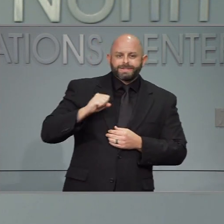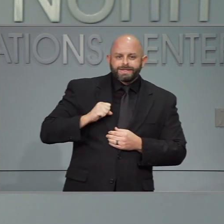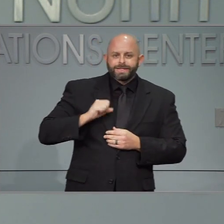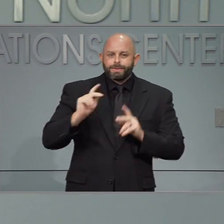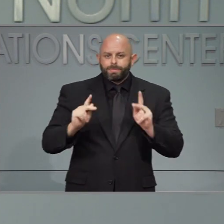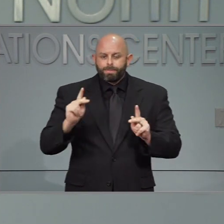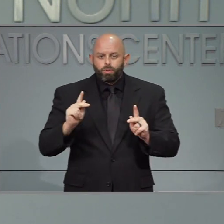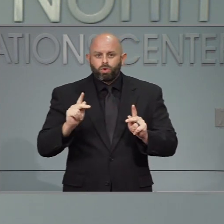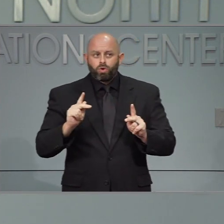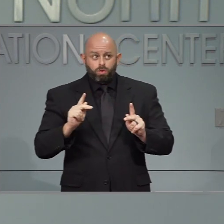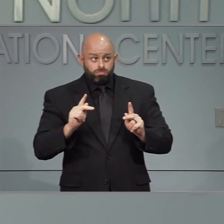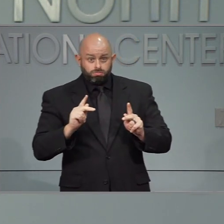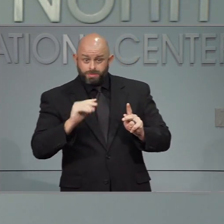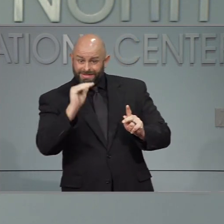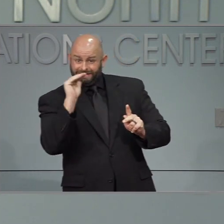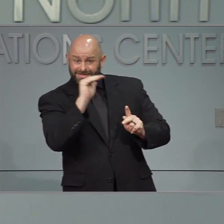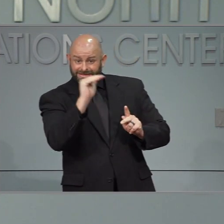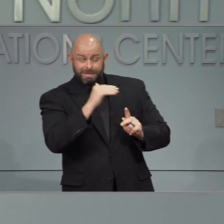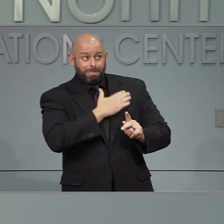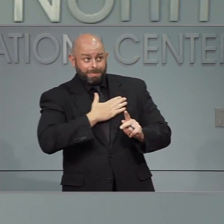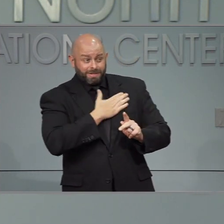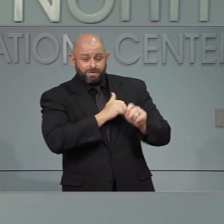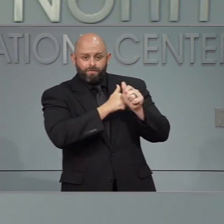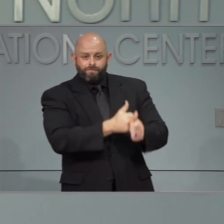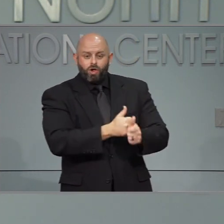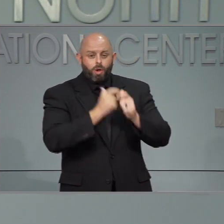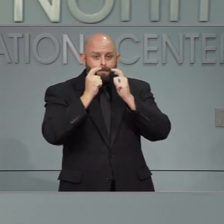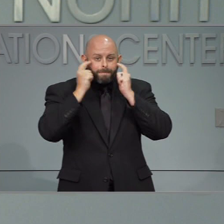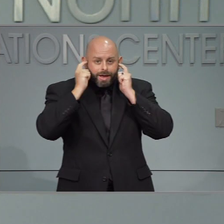o las del vicepresidente y ten en cuanto a que cumplan con la